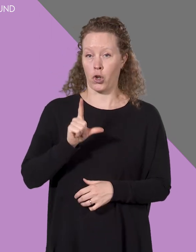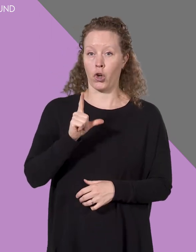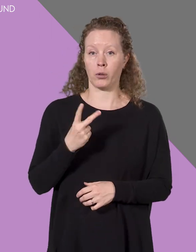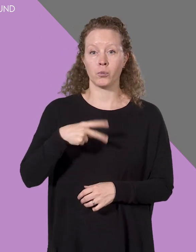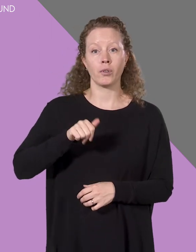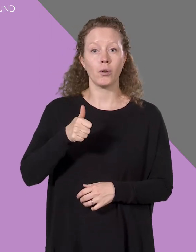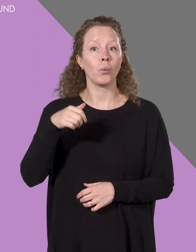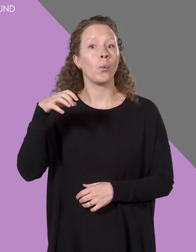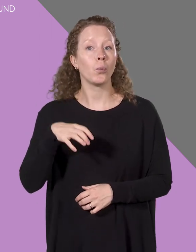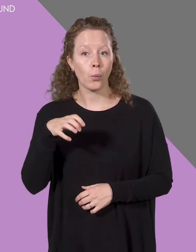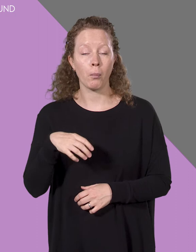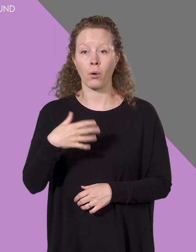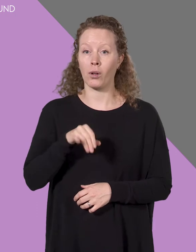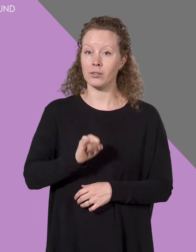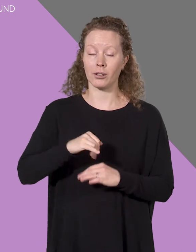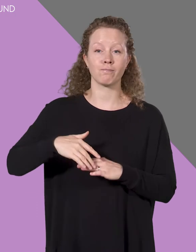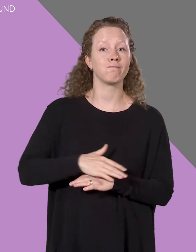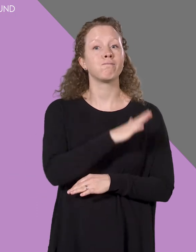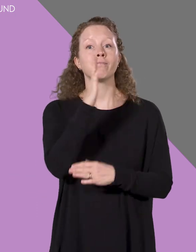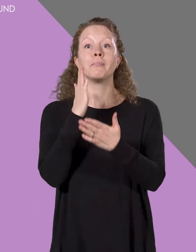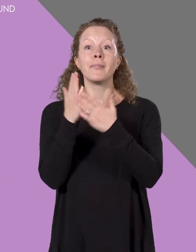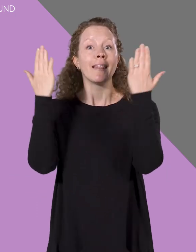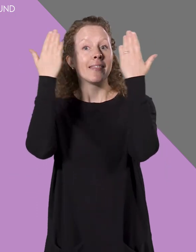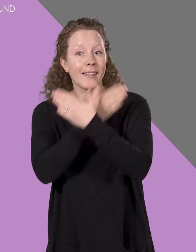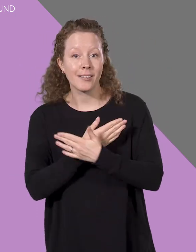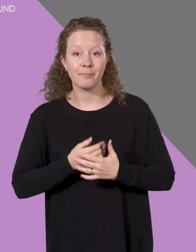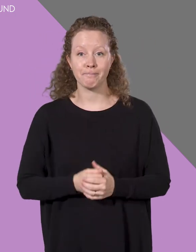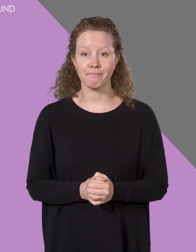lördagen den 29 oktober kl. 18.00–24.00.